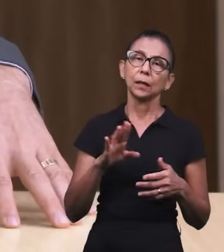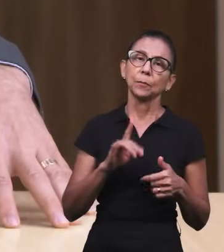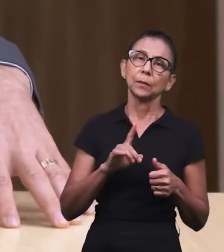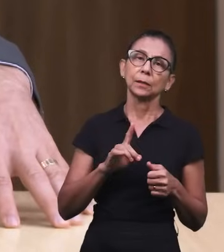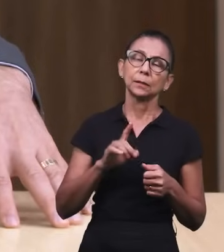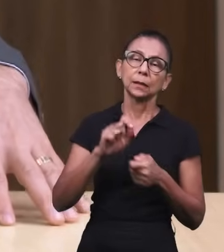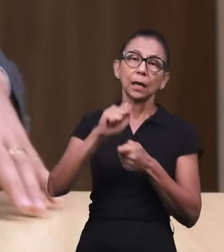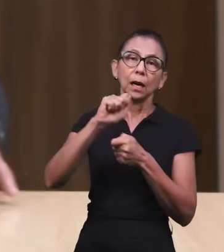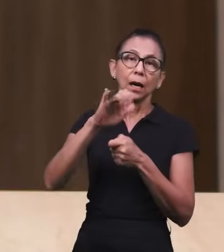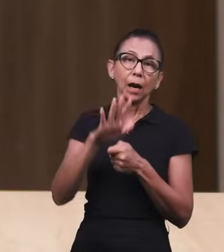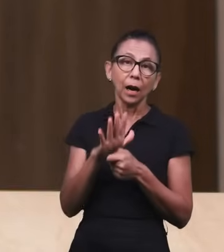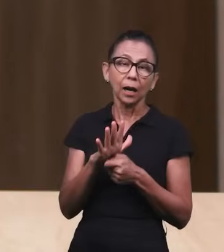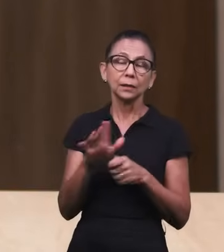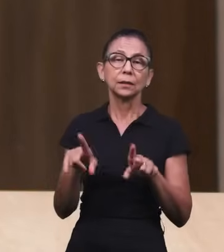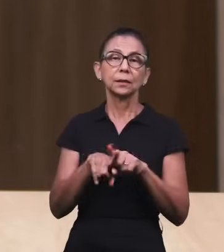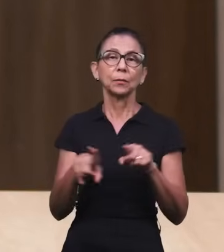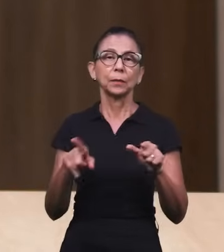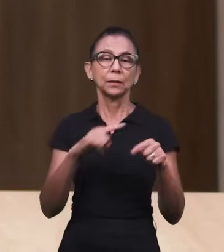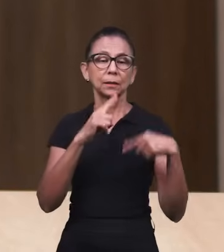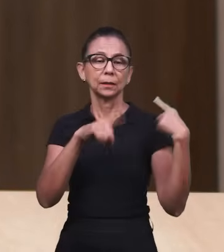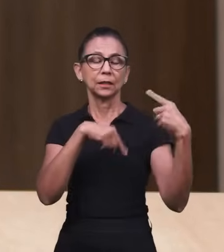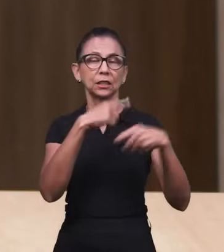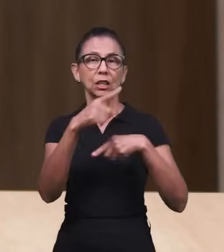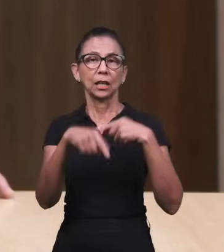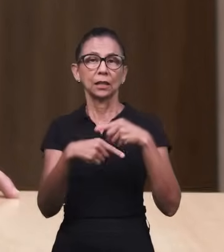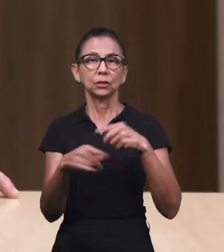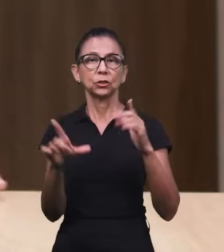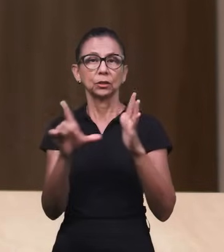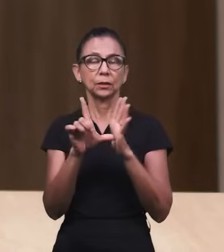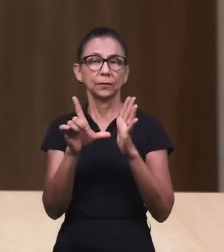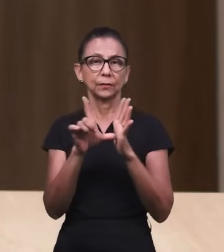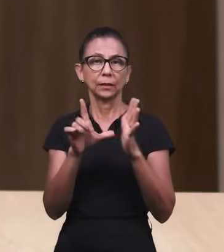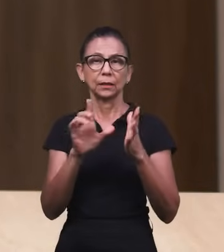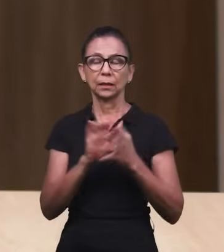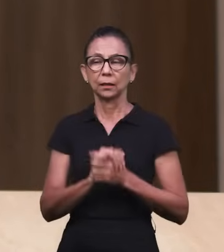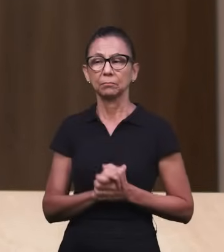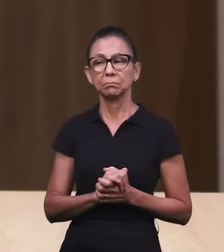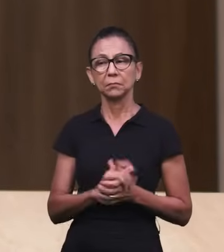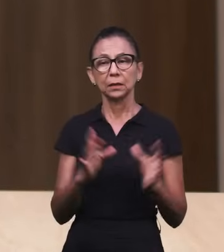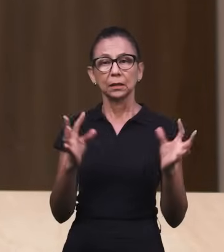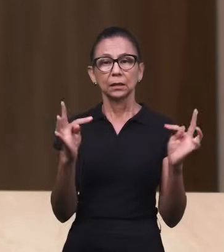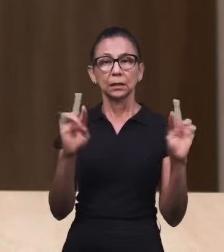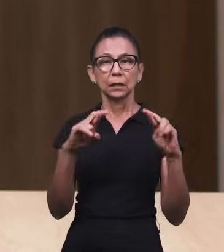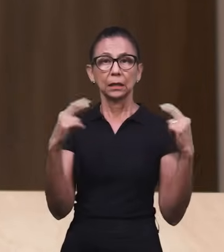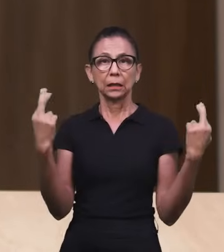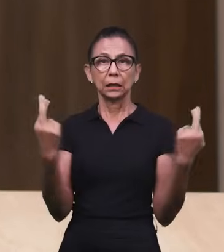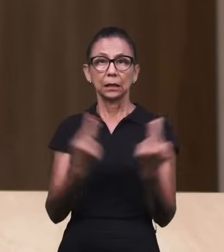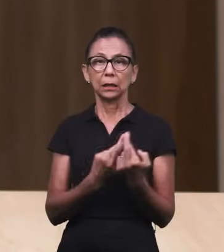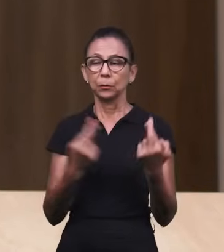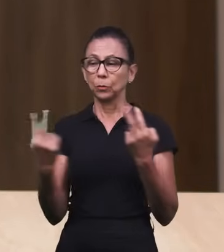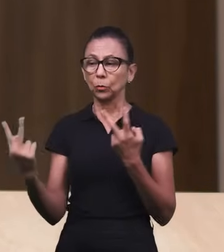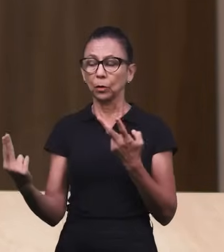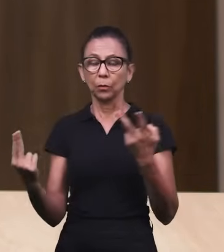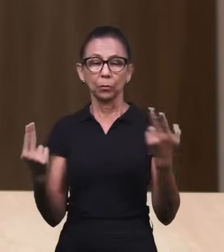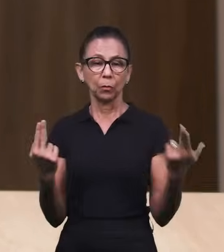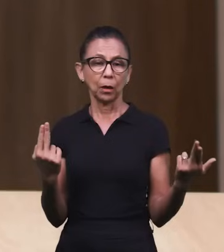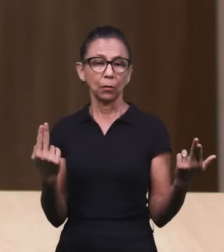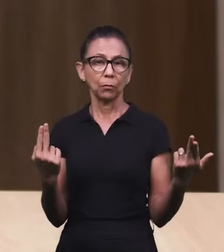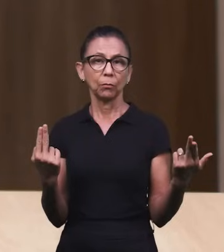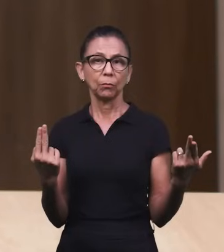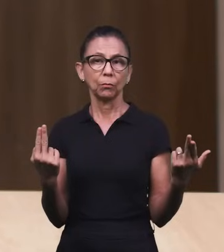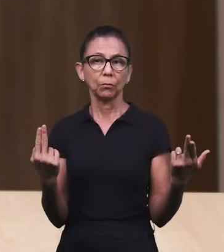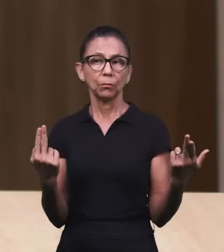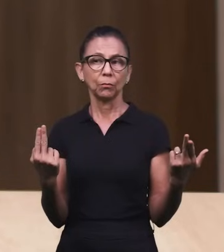deles olha só a mesma família na mesma tribo na mesma instrução na mesma ordem e um conduzir os